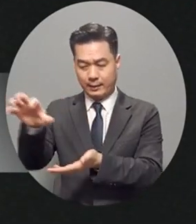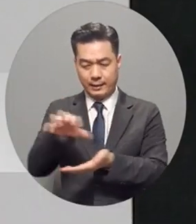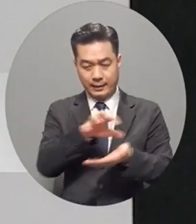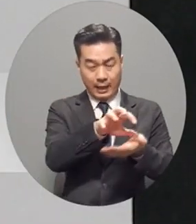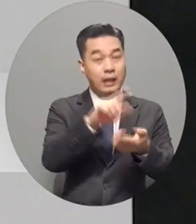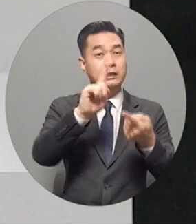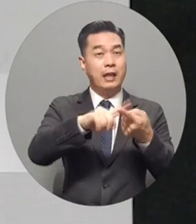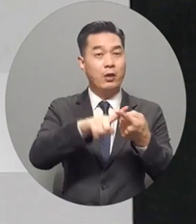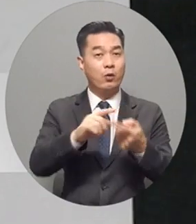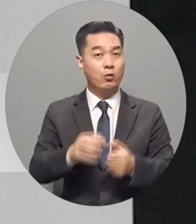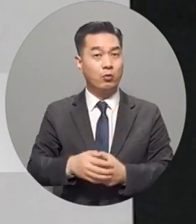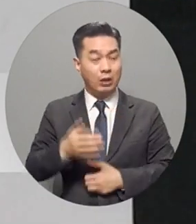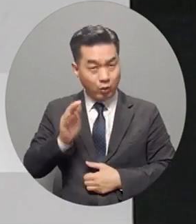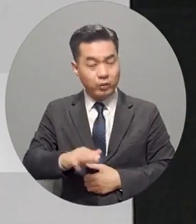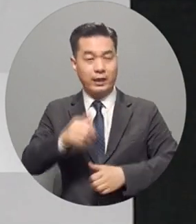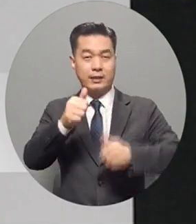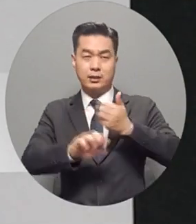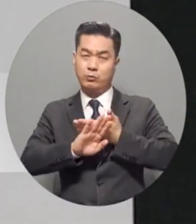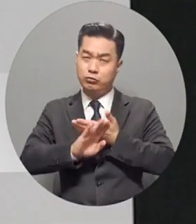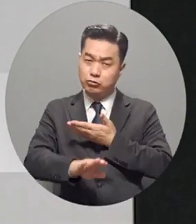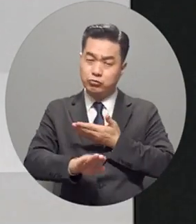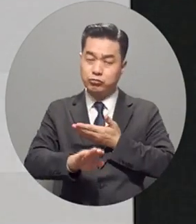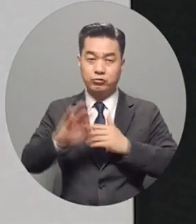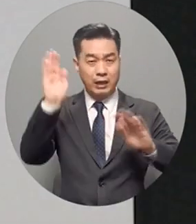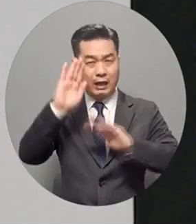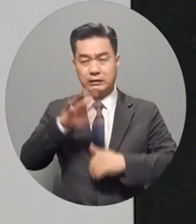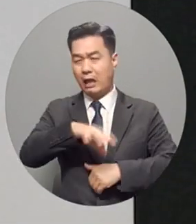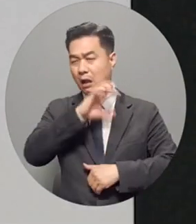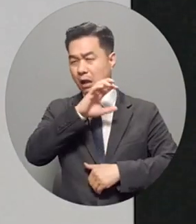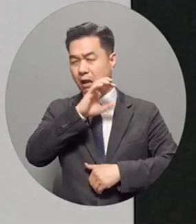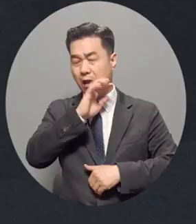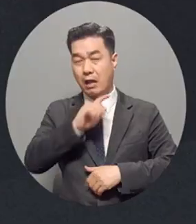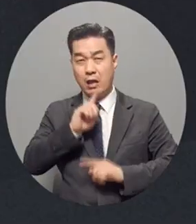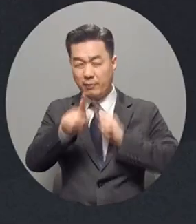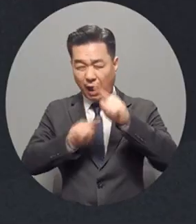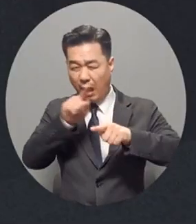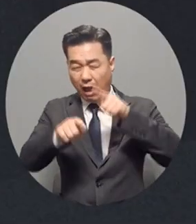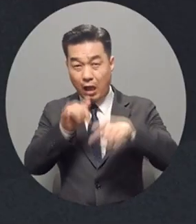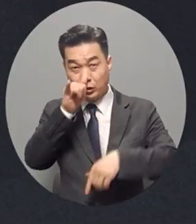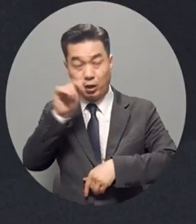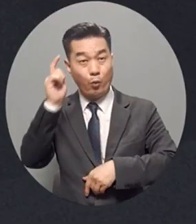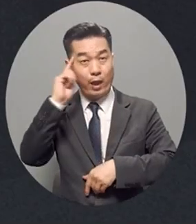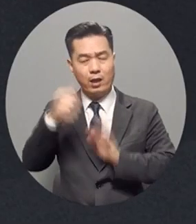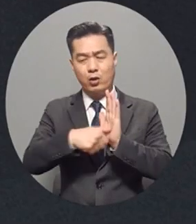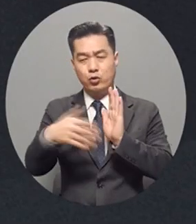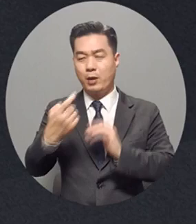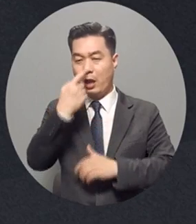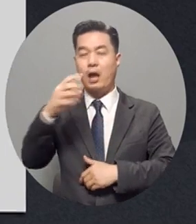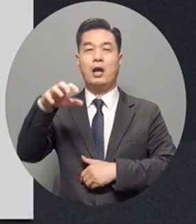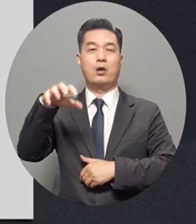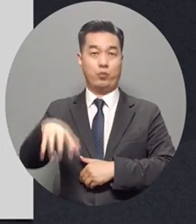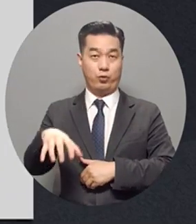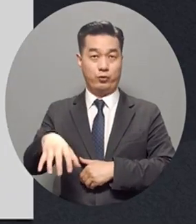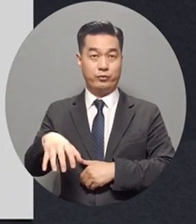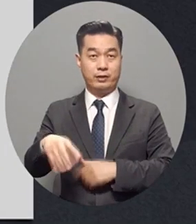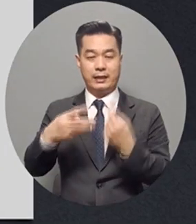한 미국 법학자가 쓴 책에서 발췌한 내용이지문으로 실렸습니다. 그런데 시험 직후 수험생들의 항의가 빗발쳤습니다.